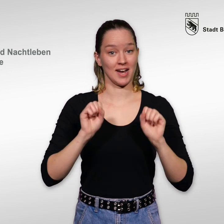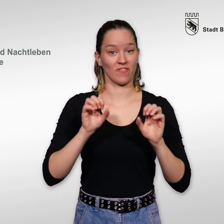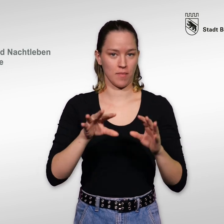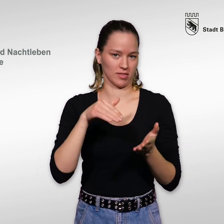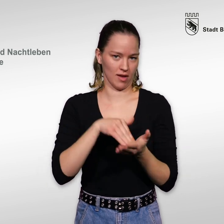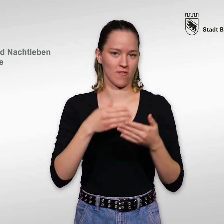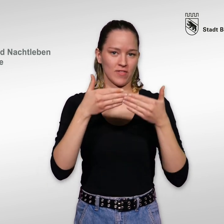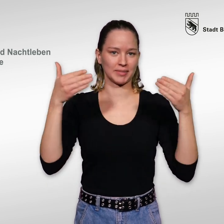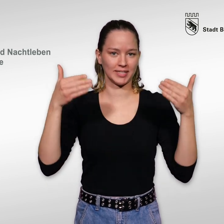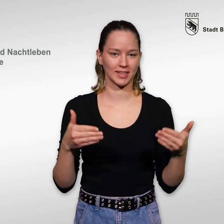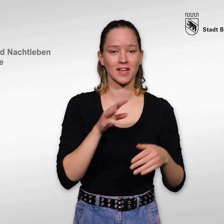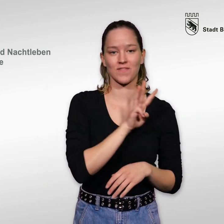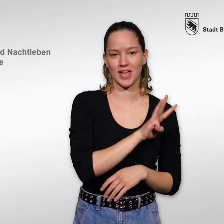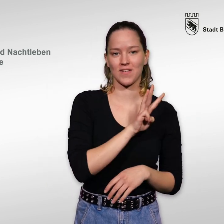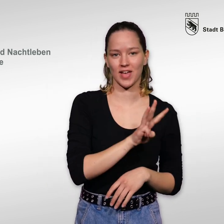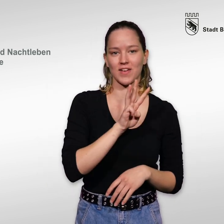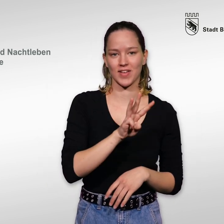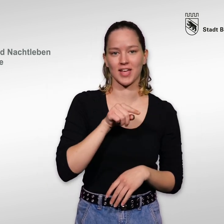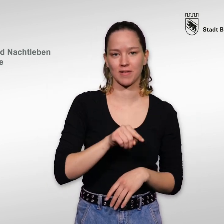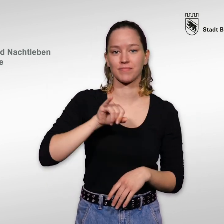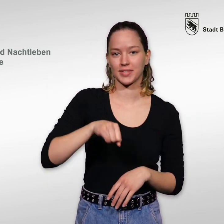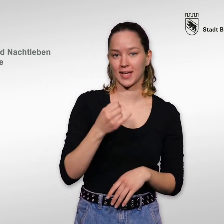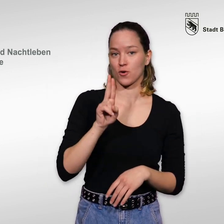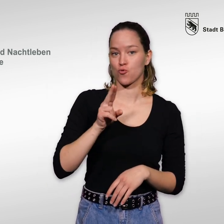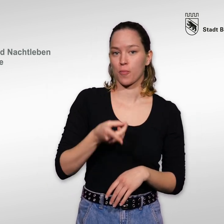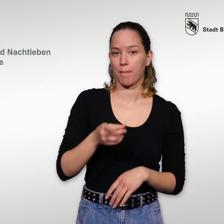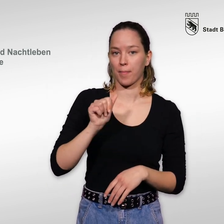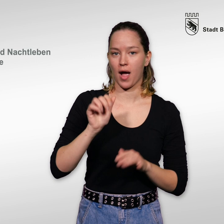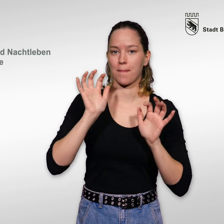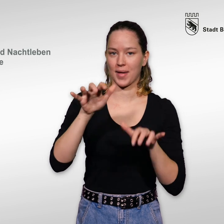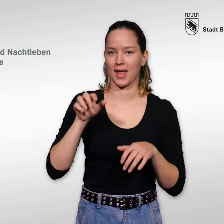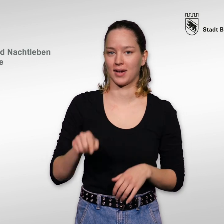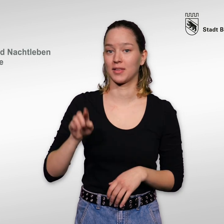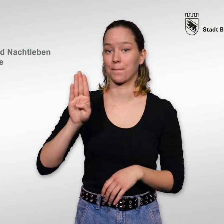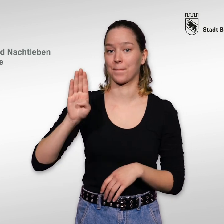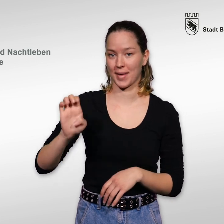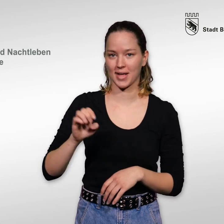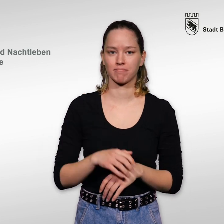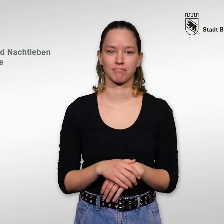Du findest dazu Informationen auf der Website www.jupabern.be